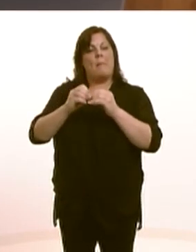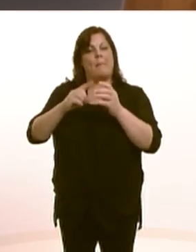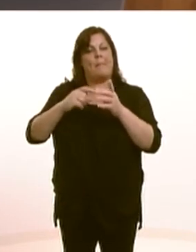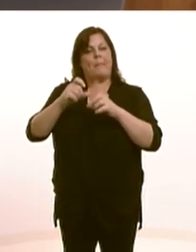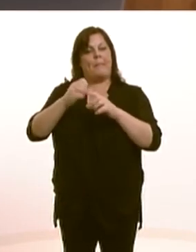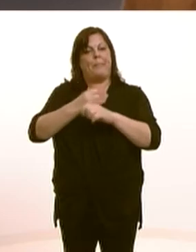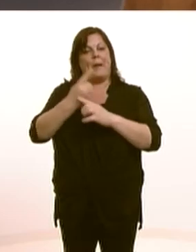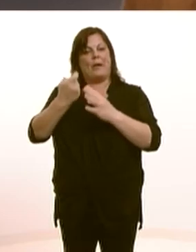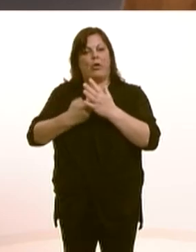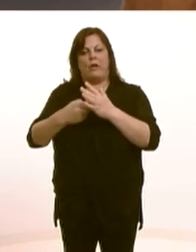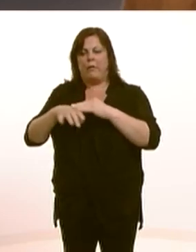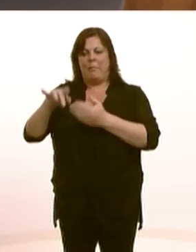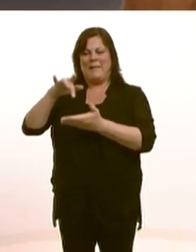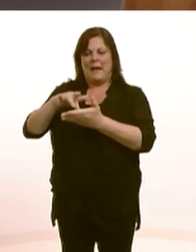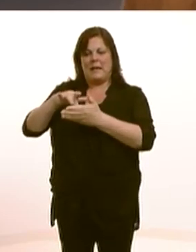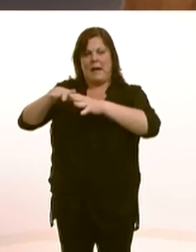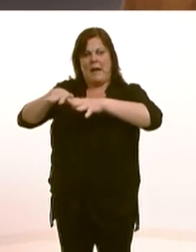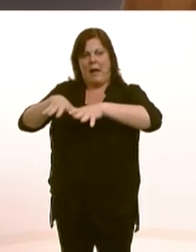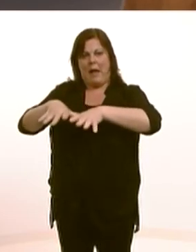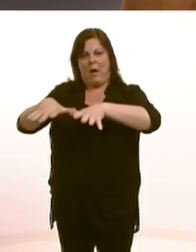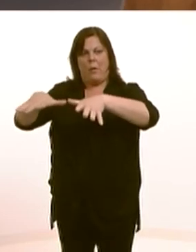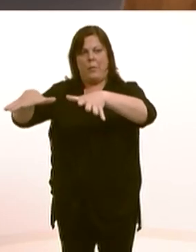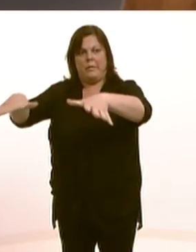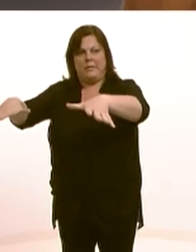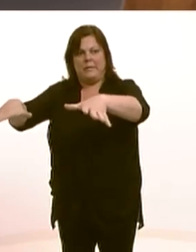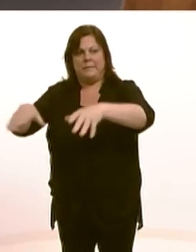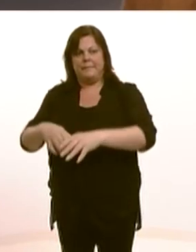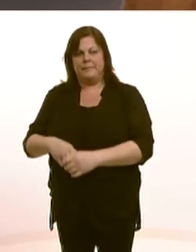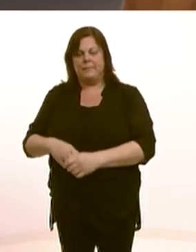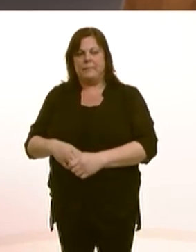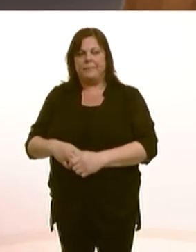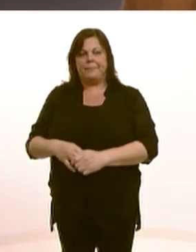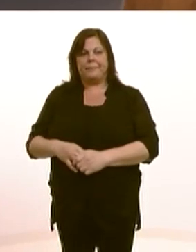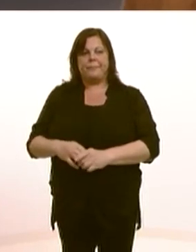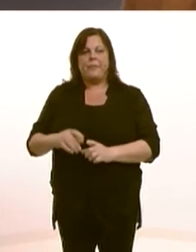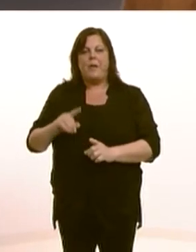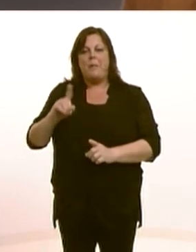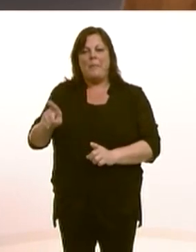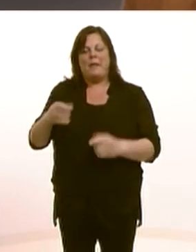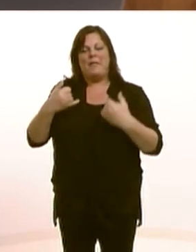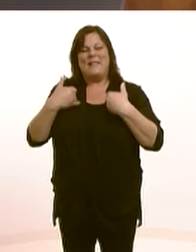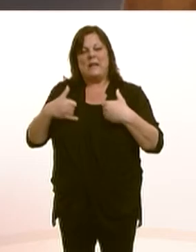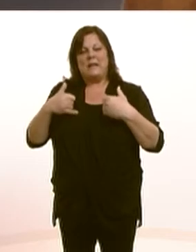Wrth gwrs, beth oedd yn digwydd oedd bod y moch daear yn symud mas, a wedyn roedd y clwy yn lledu o achos hynny.